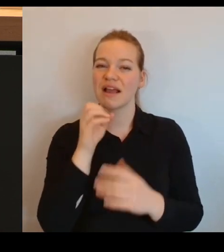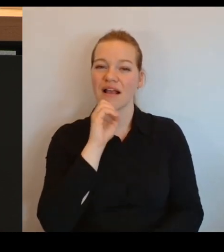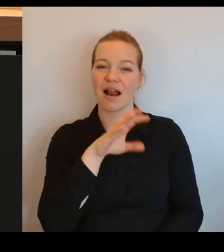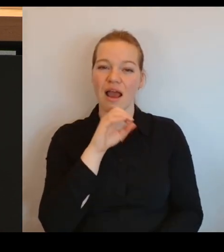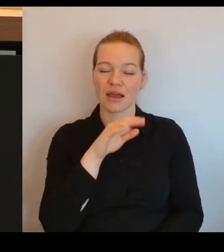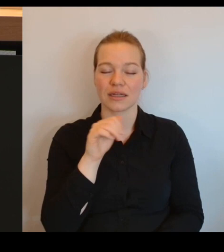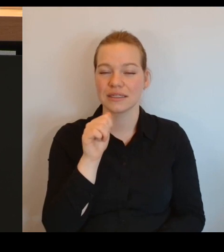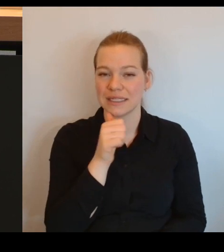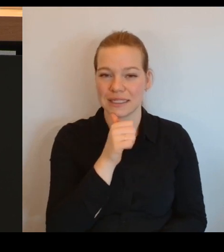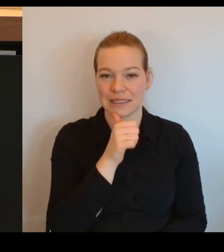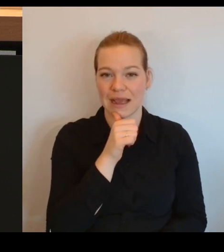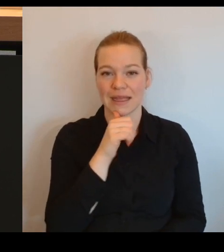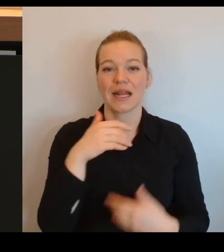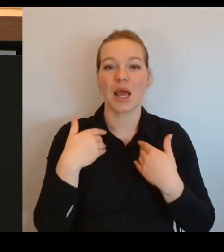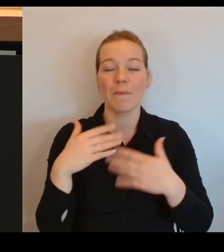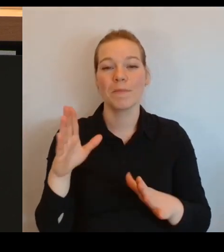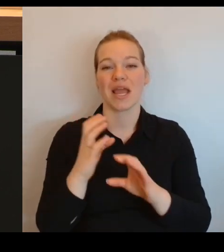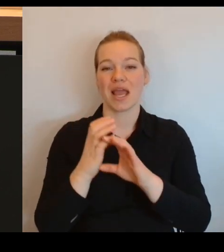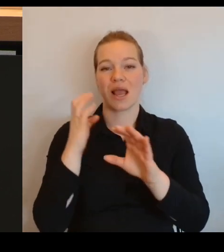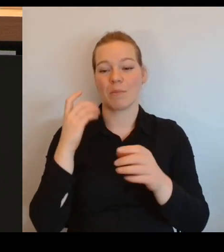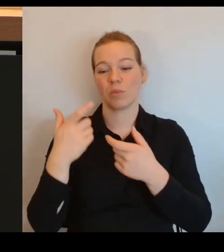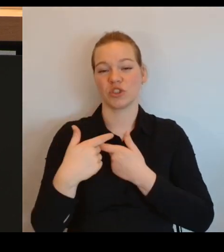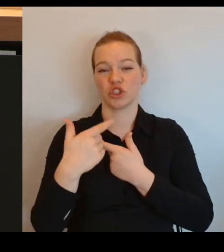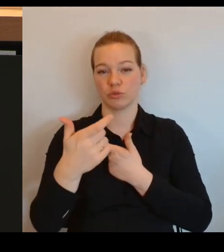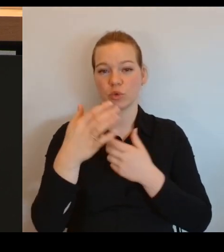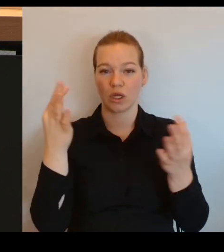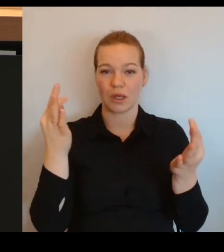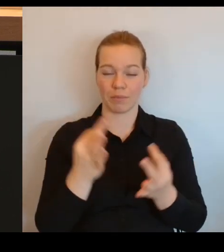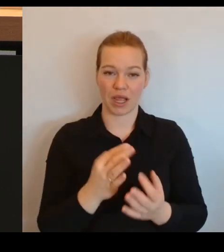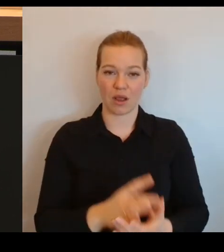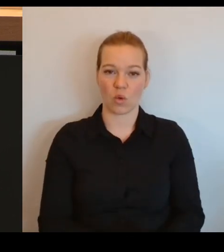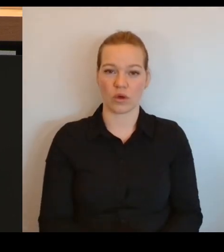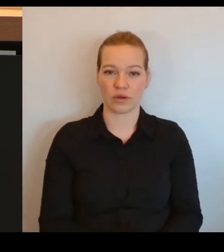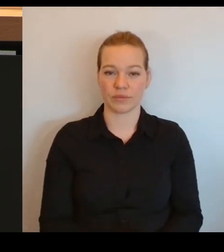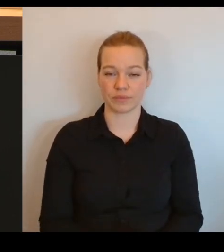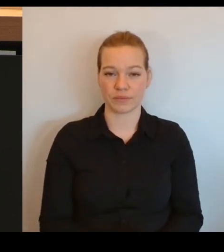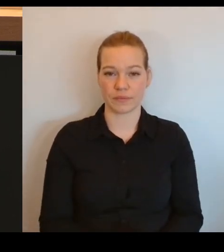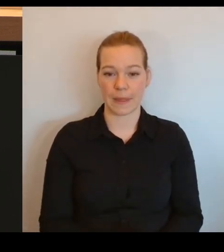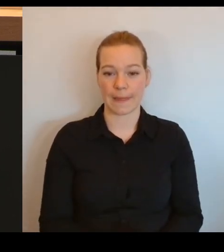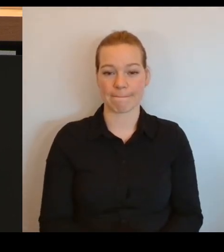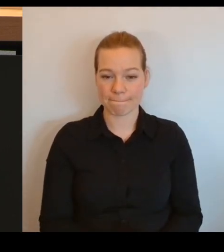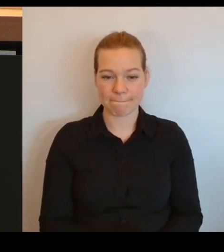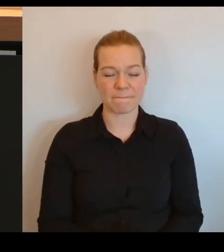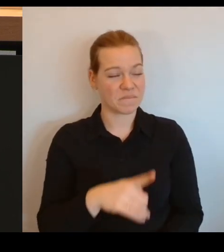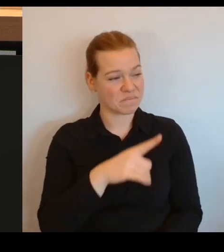Ihnen Selbstverständlich geht das mindestens als temporäre Maßnahme in der Rushhour, denn das würde dem